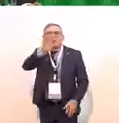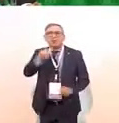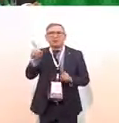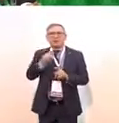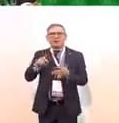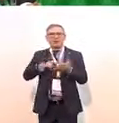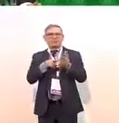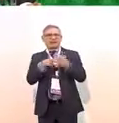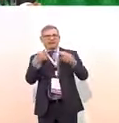e della burocrazia soltanto.